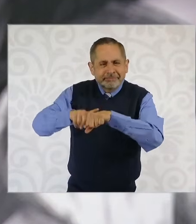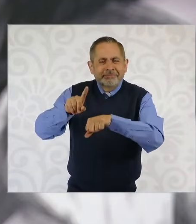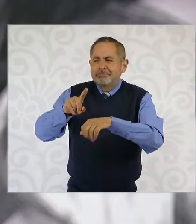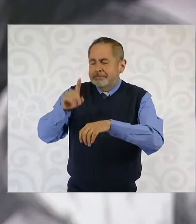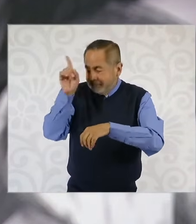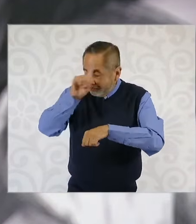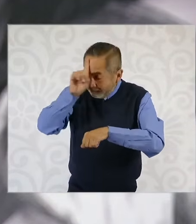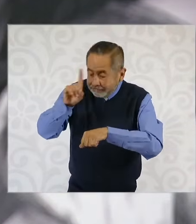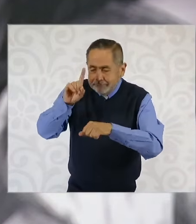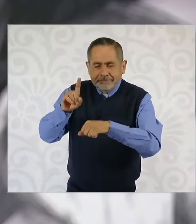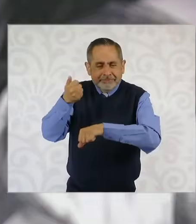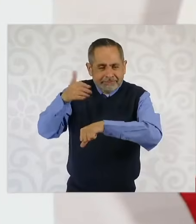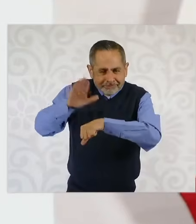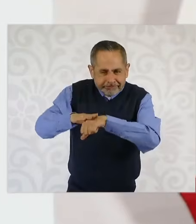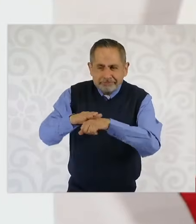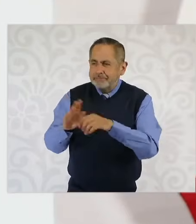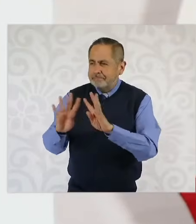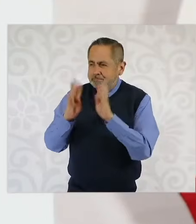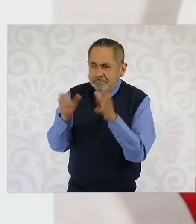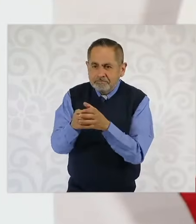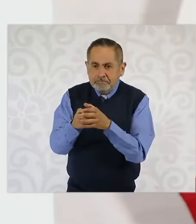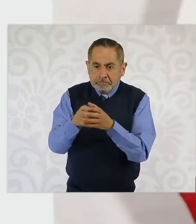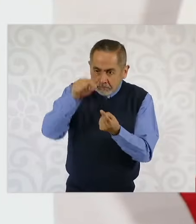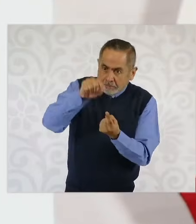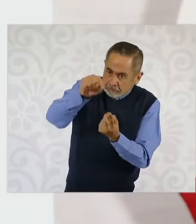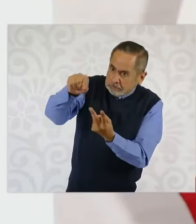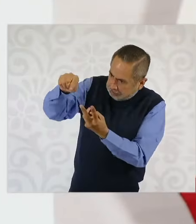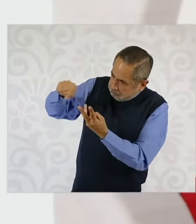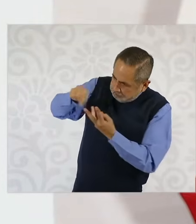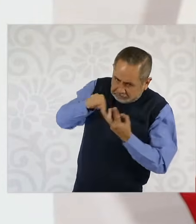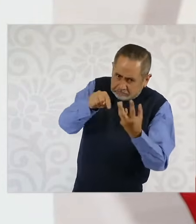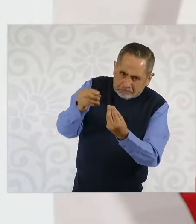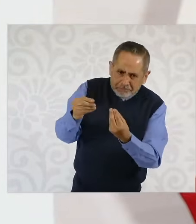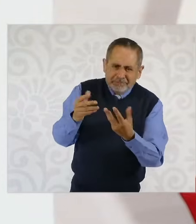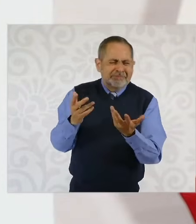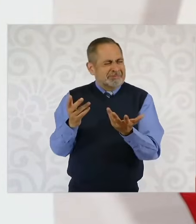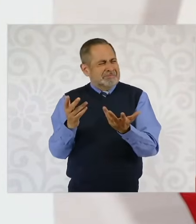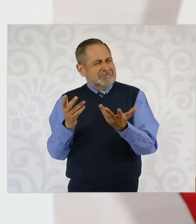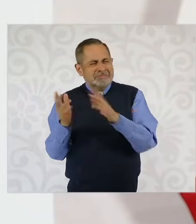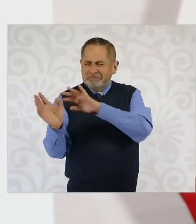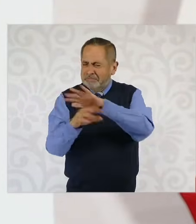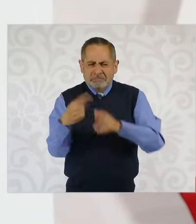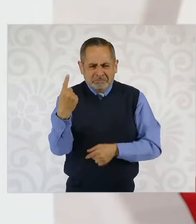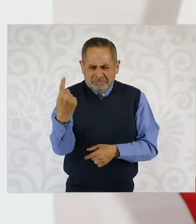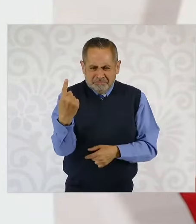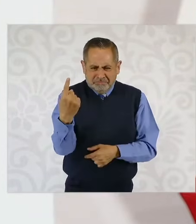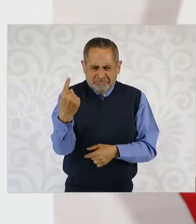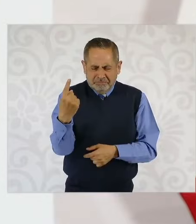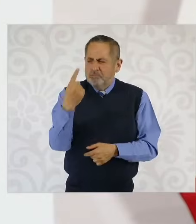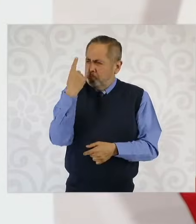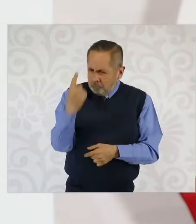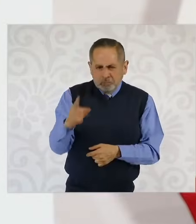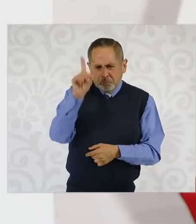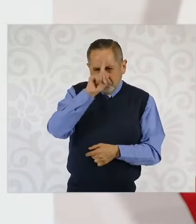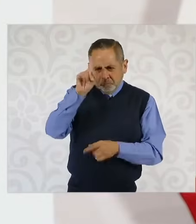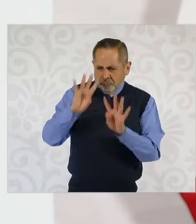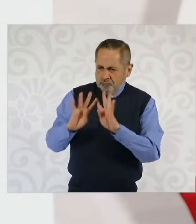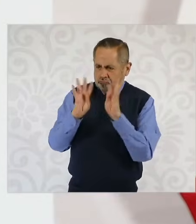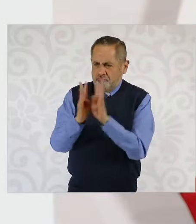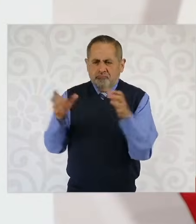decisiones con sus eh cuentas perfectamente divididas entre pem exploración y producción